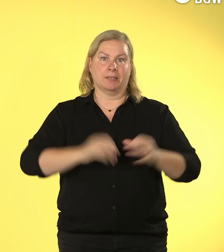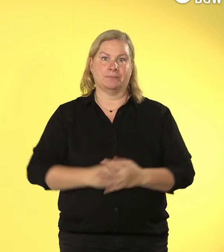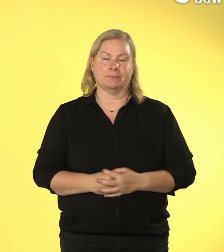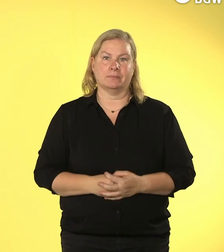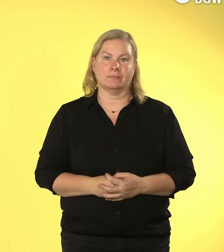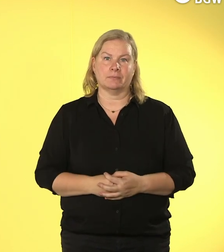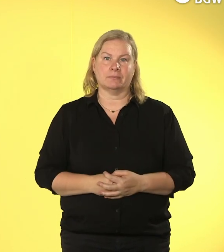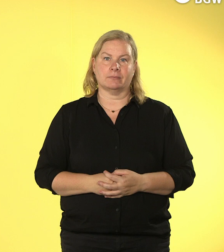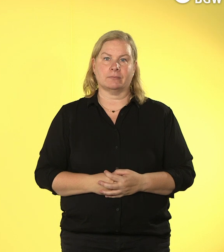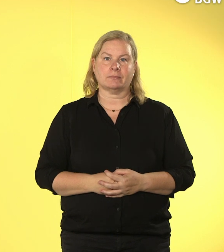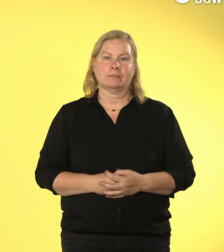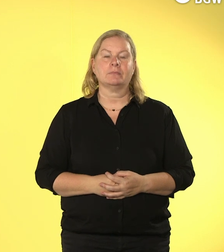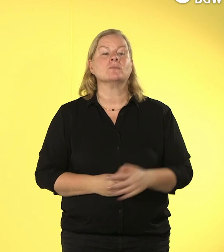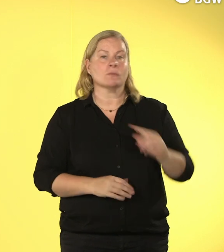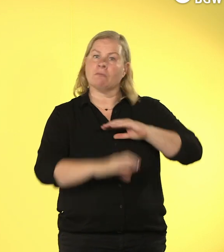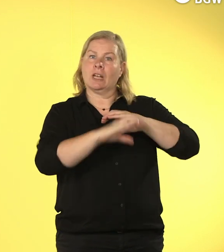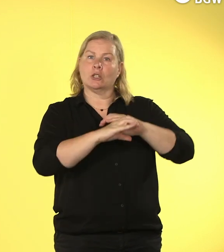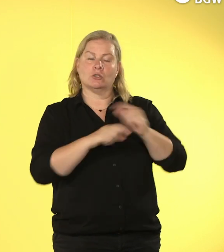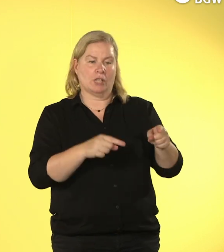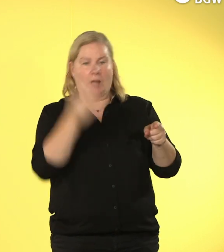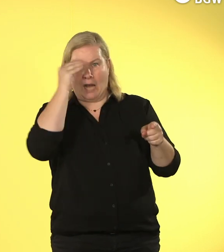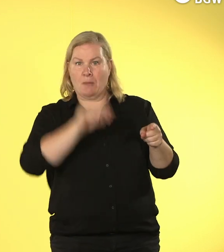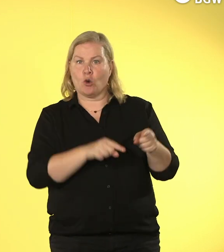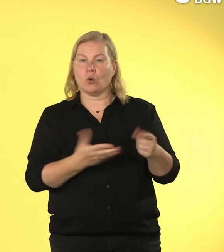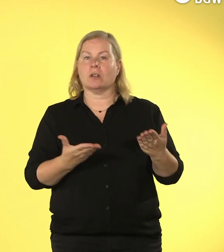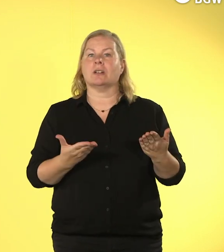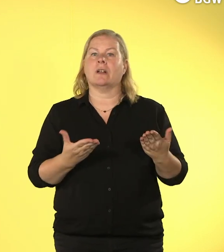Jetzt kam eine Anmerkung zu diesem Werbespot.